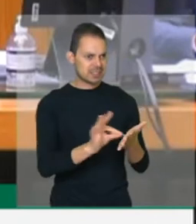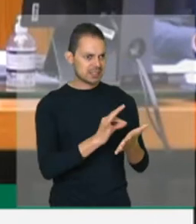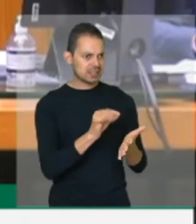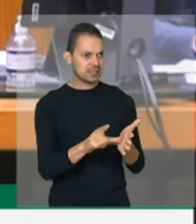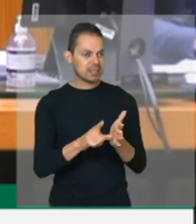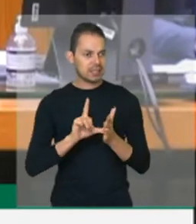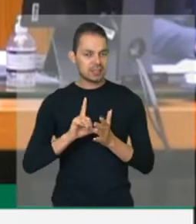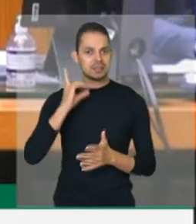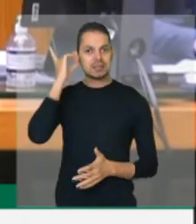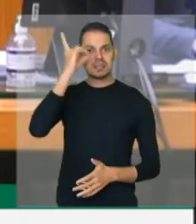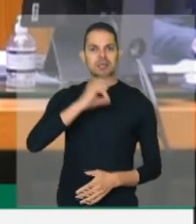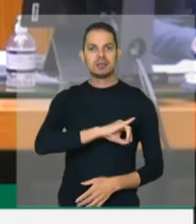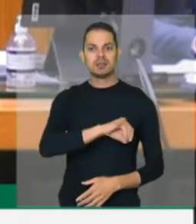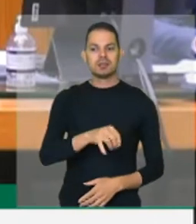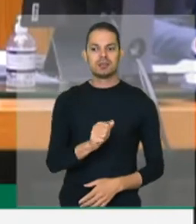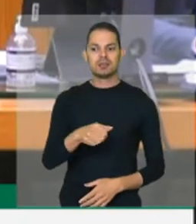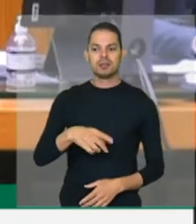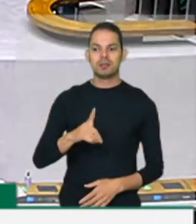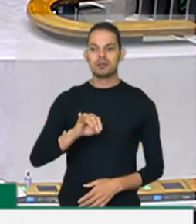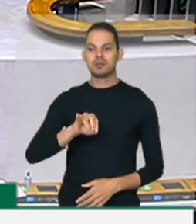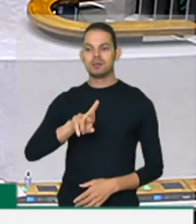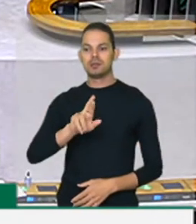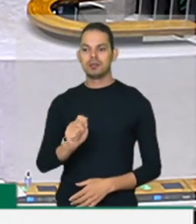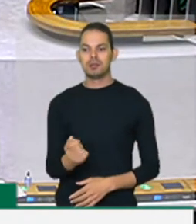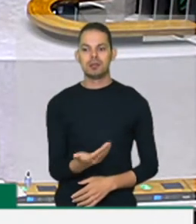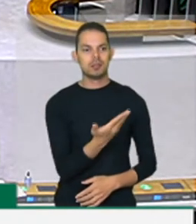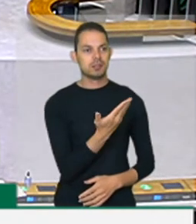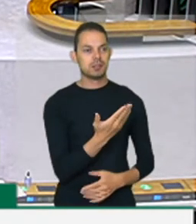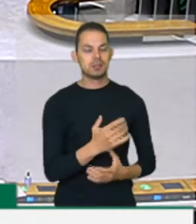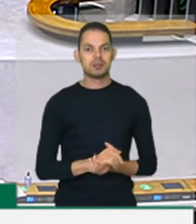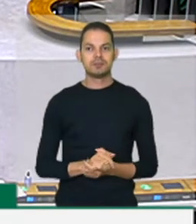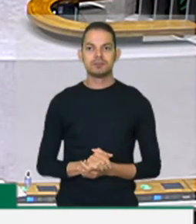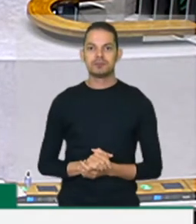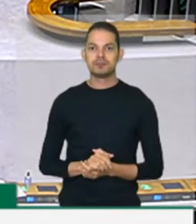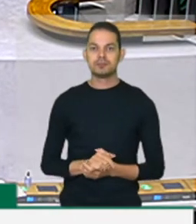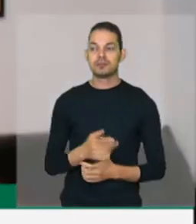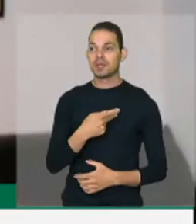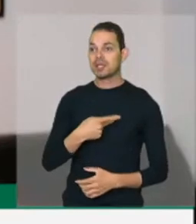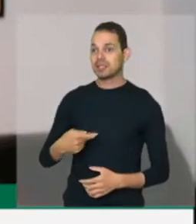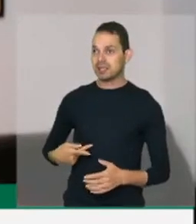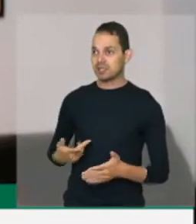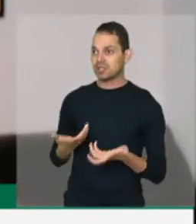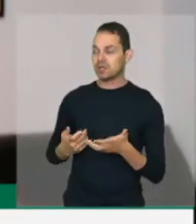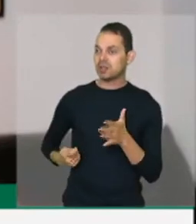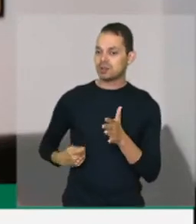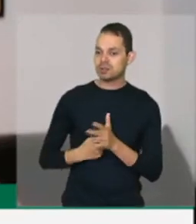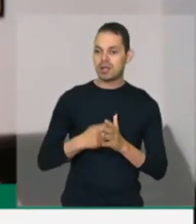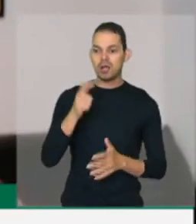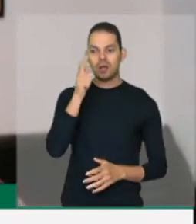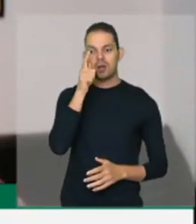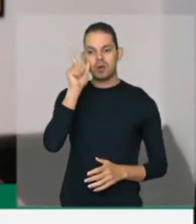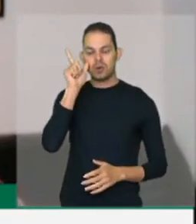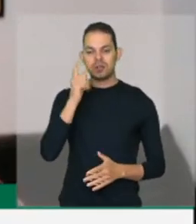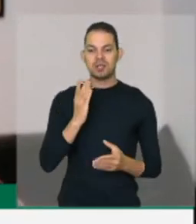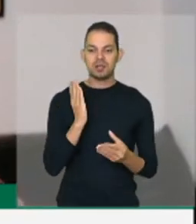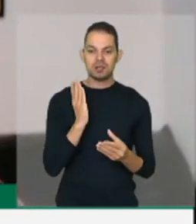DEPUTADA JANDIRA FEGHALI, UM MINUTO. [DEPUTADA]: PRESIDENTE, EU QUERO APENAS FAZER A DENÚNCIA QUE ONTEM LOGO DEPOIS DA VOTAÇÃO DOS